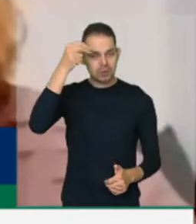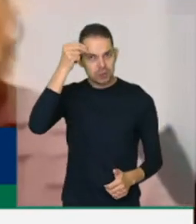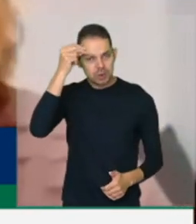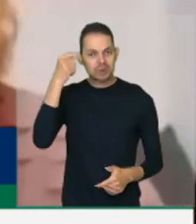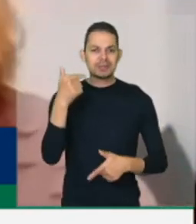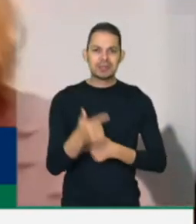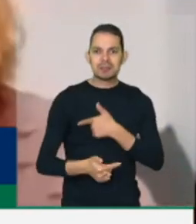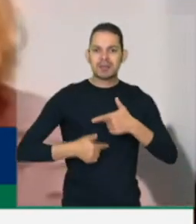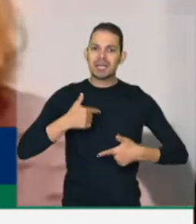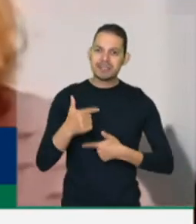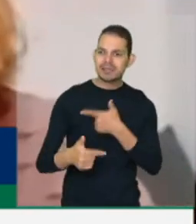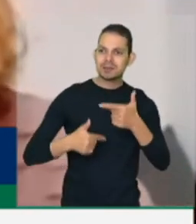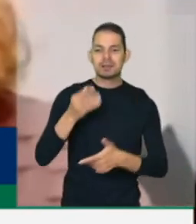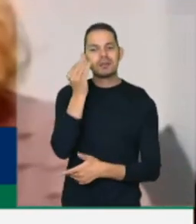PARA COMPRAR AS VACINAS TEMOS CENTENAS DE MILHARES DE